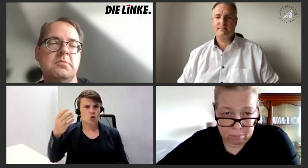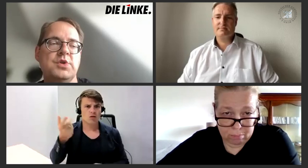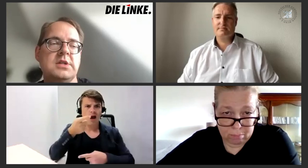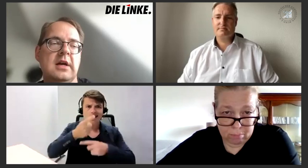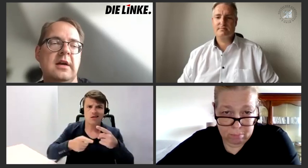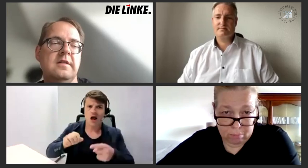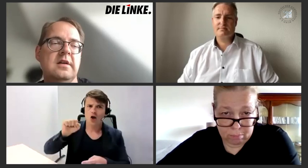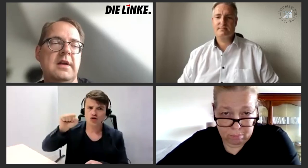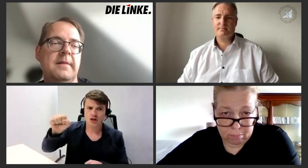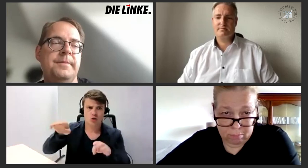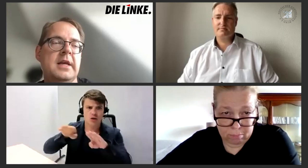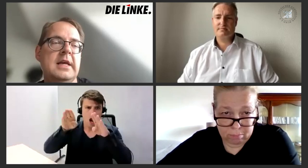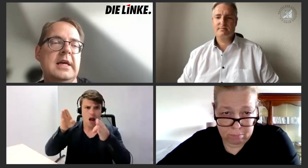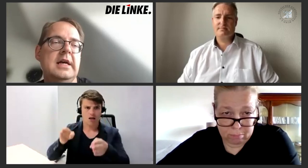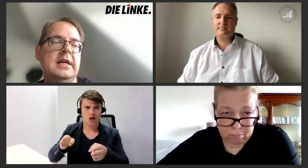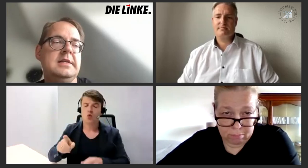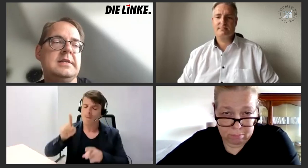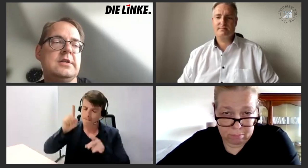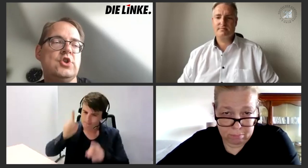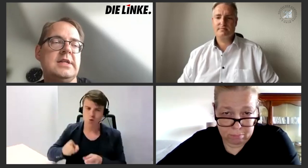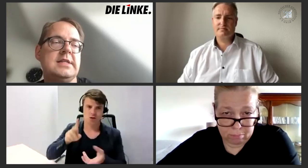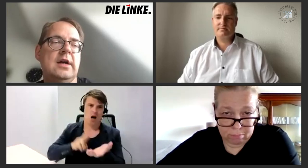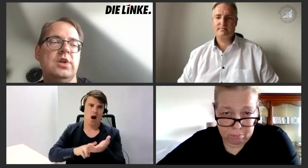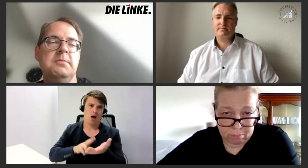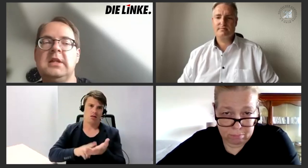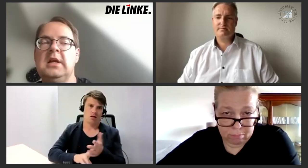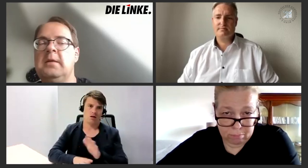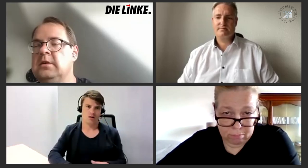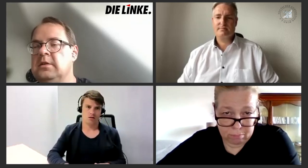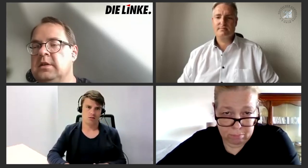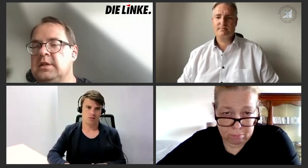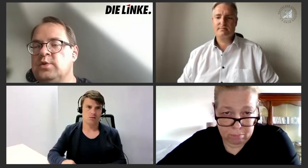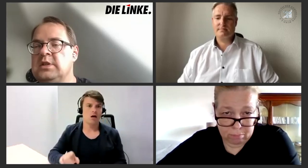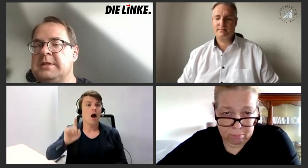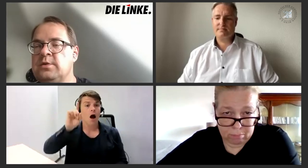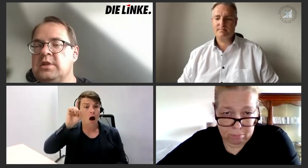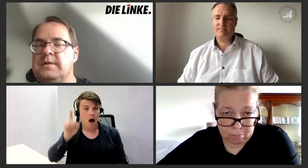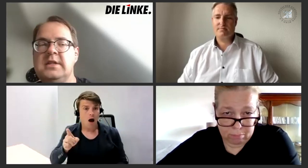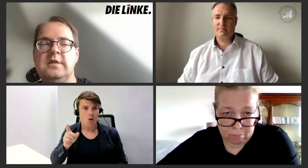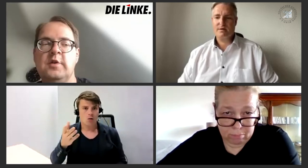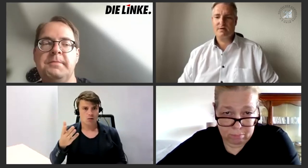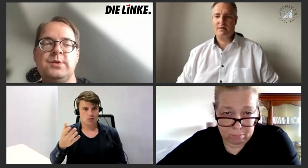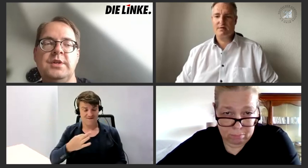Einrichtungen müssen garantiert werden. Dies schließt auch die Mitnahme, das ist